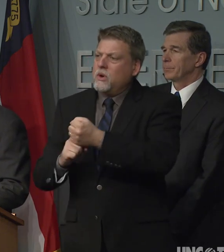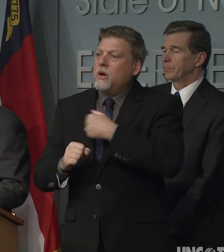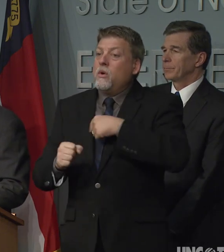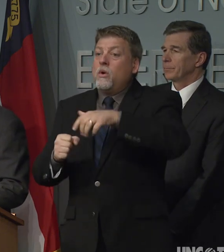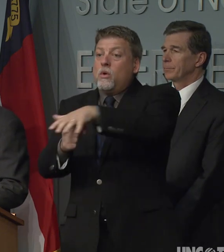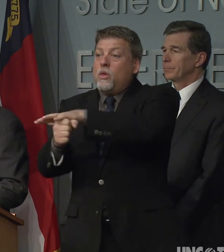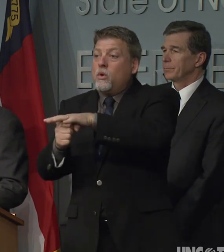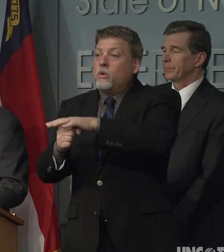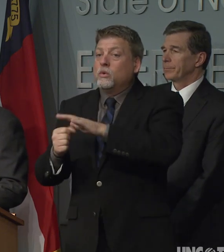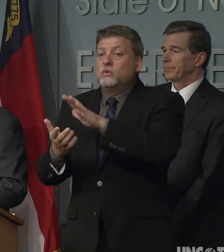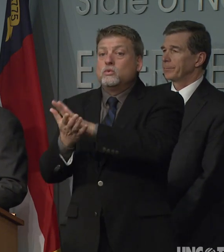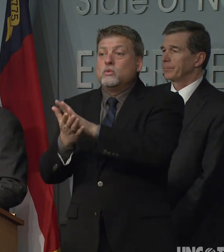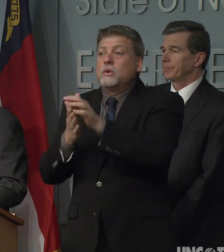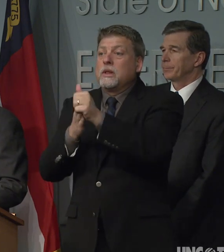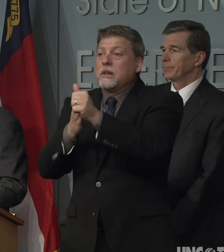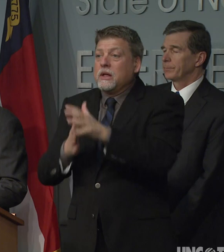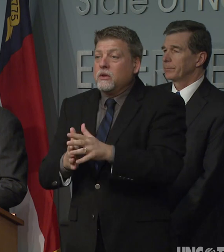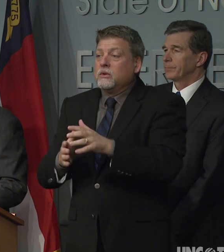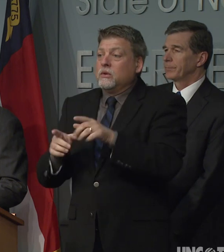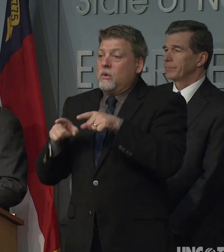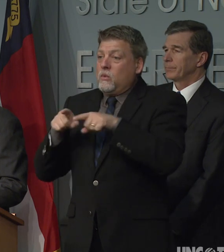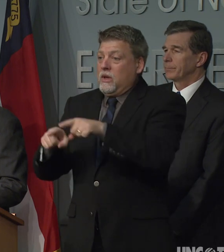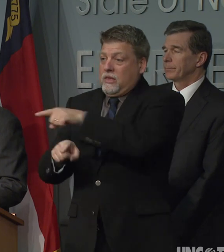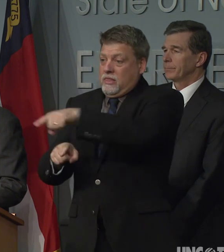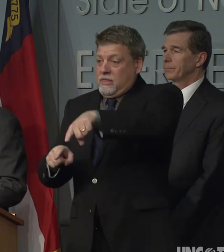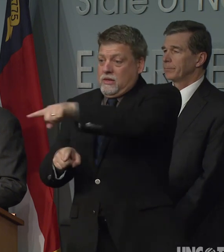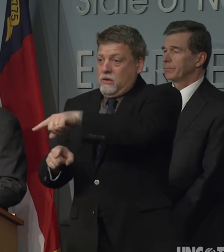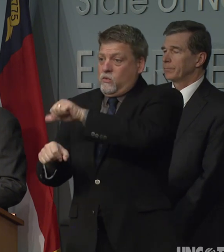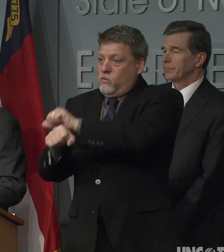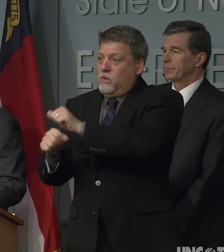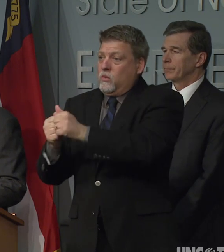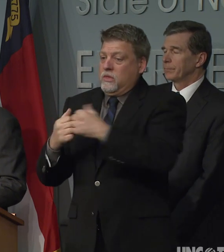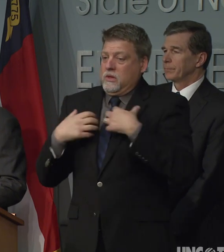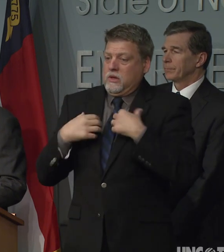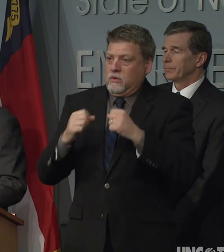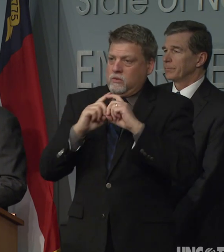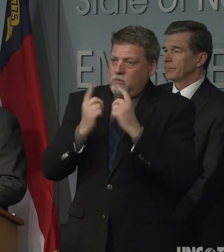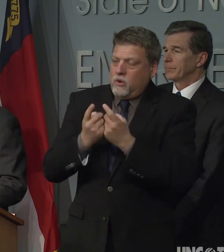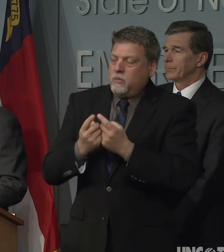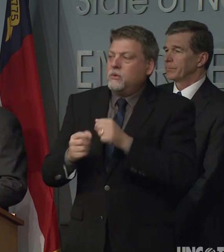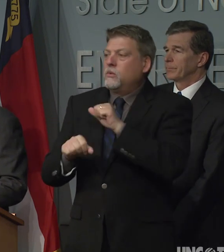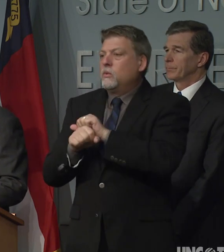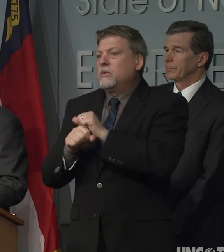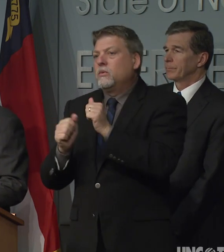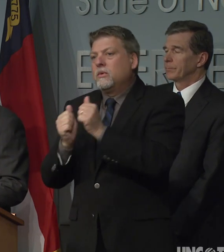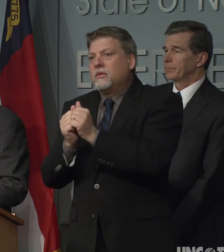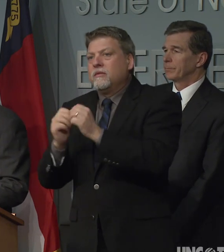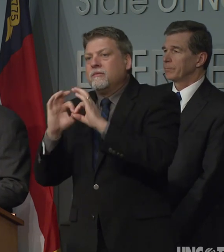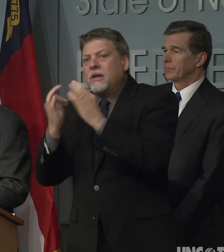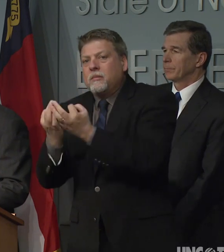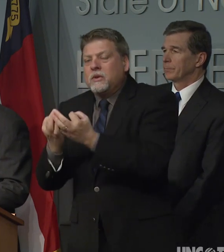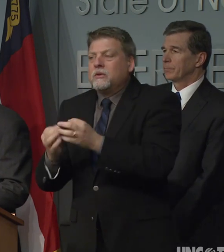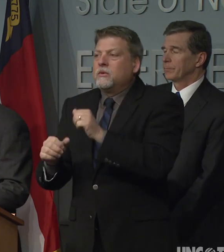Y también darle el apoyo a los líderes de las escuelas públicas y también a los líderes en la Comunidad de